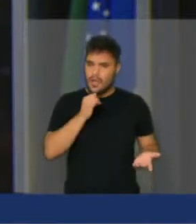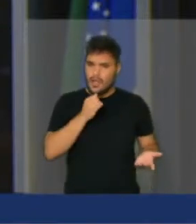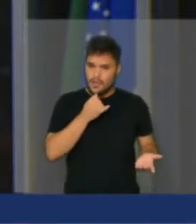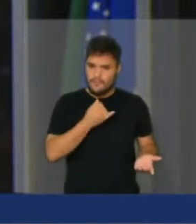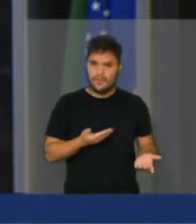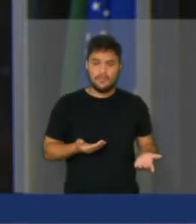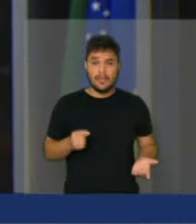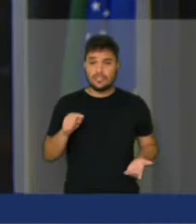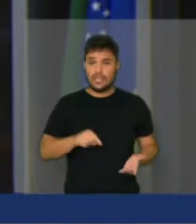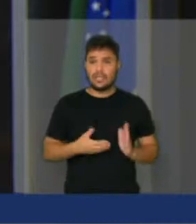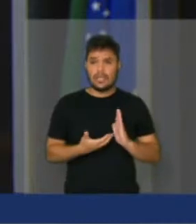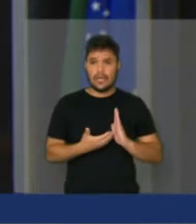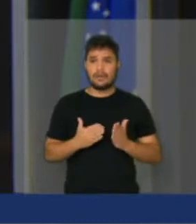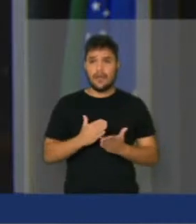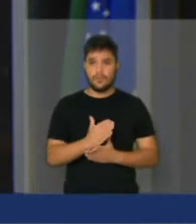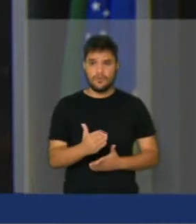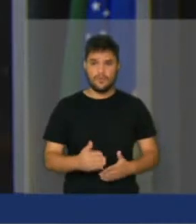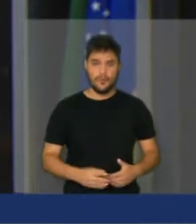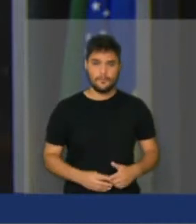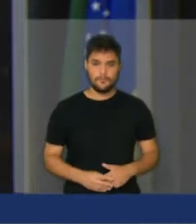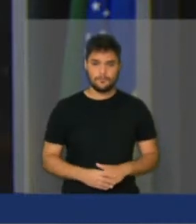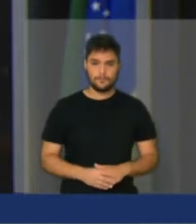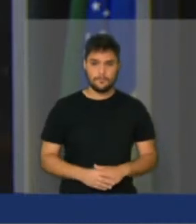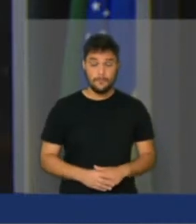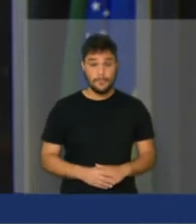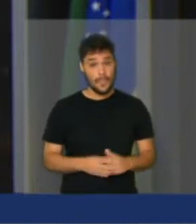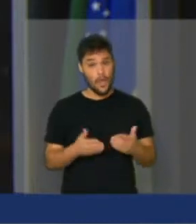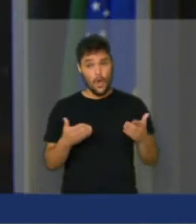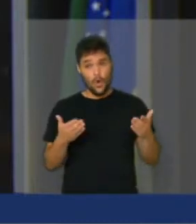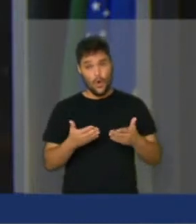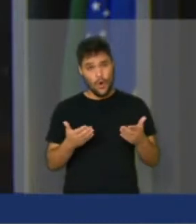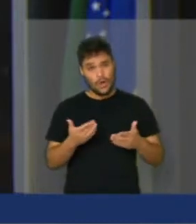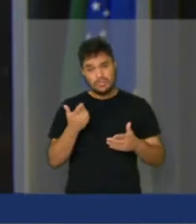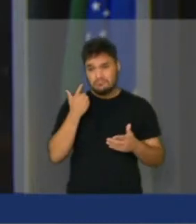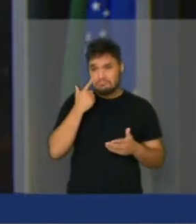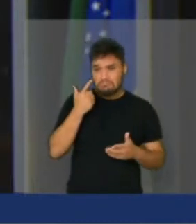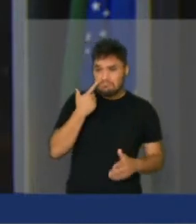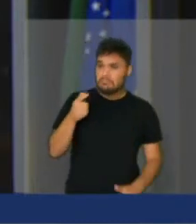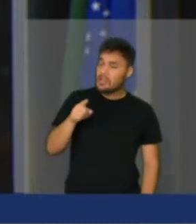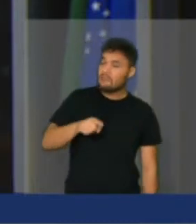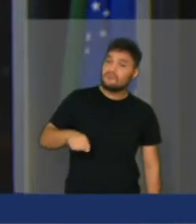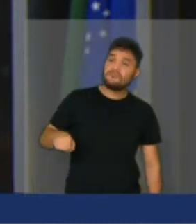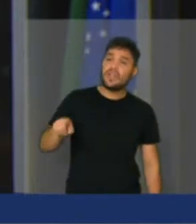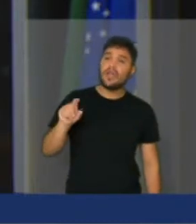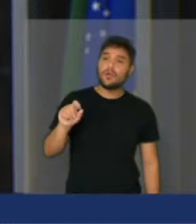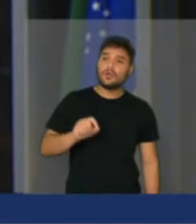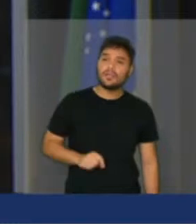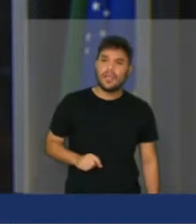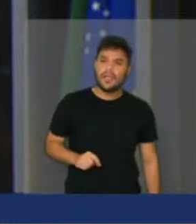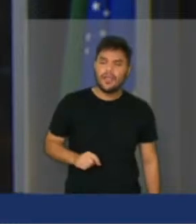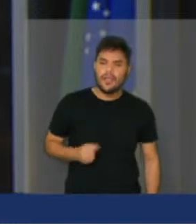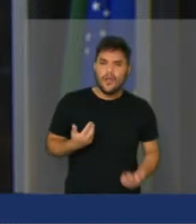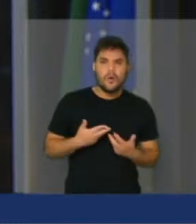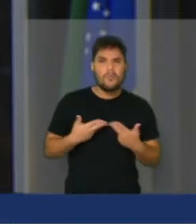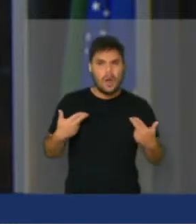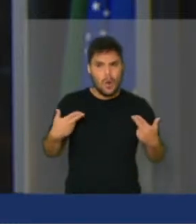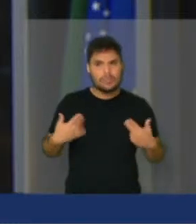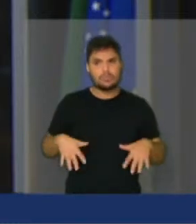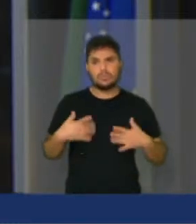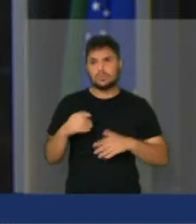ESSA CASA APROVOU. E HOJE NÓS ESTAMOS ASSISTINDO ALGO QUE PODE SER ESCANDALOSO, AINDA NÃO É , MAS PODE SE TORNAR